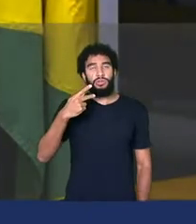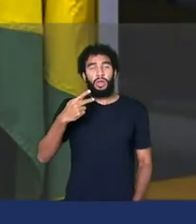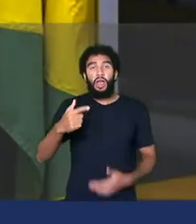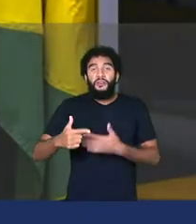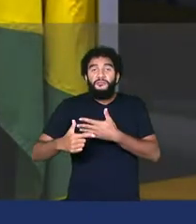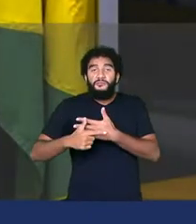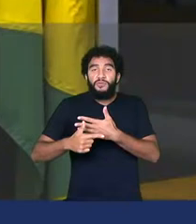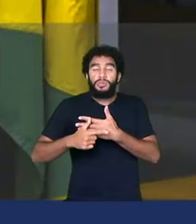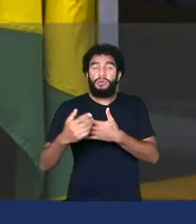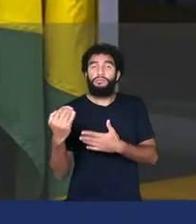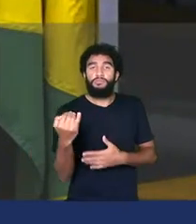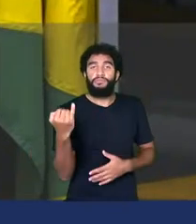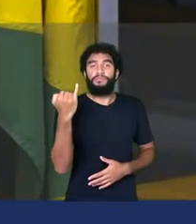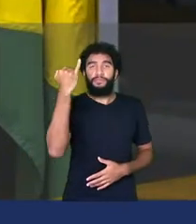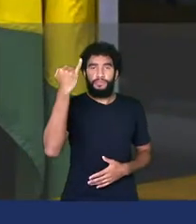EXERÇAM ESSE PAPEL QUE É TÃO FUNDAMENTAL PARA